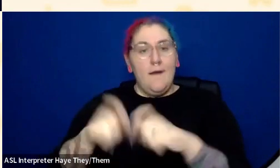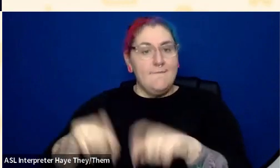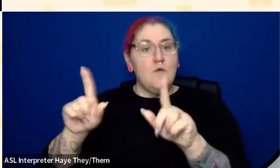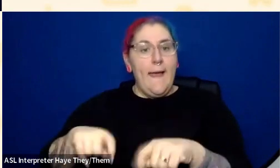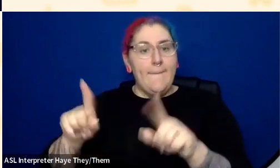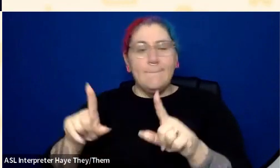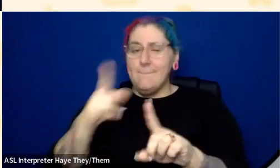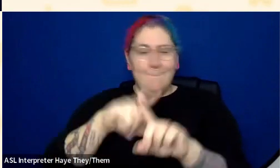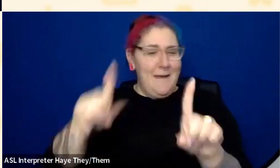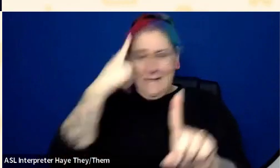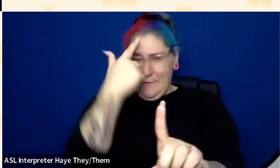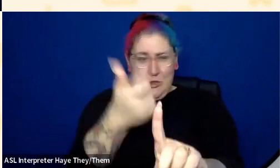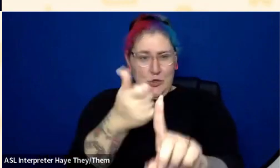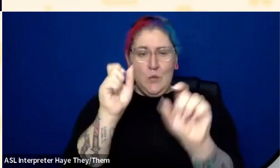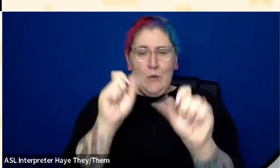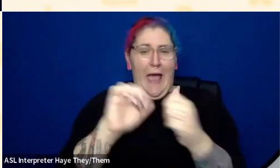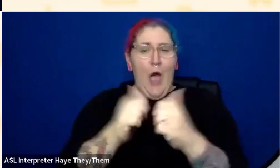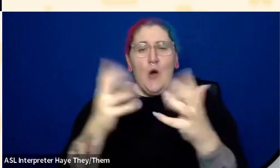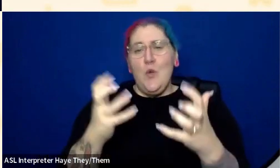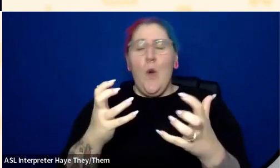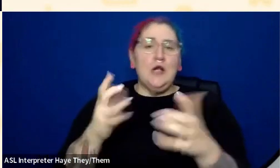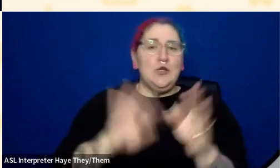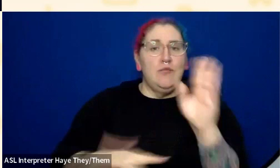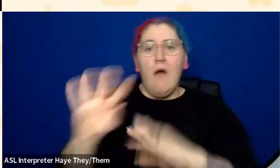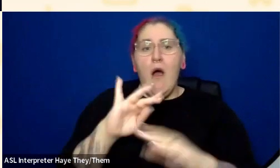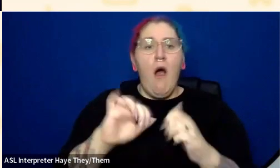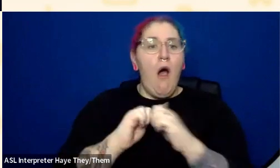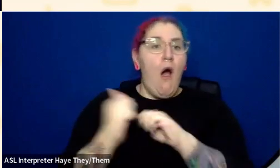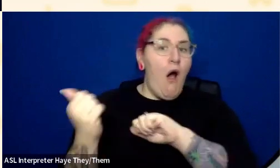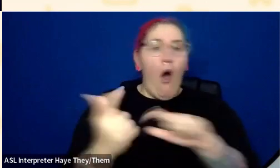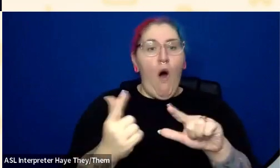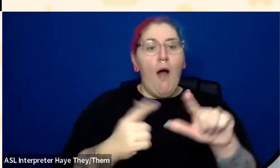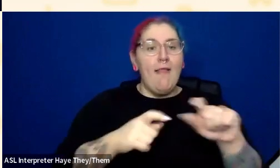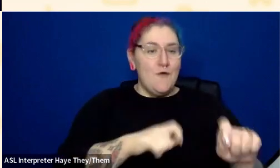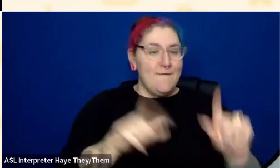Lo único que realmente necesito repasar en la función de pausa: